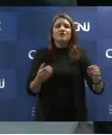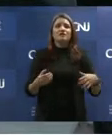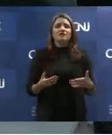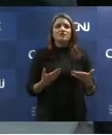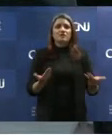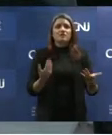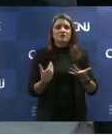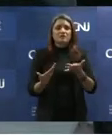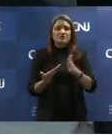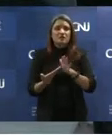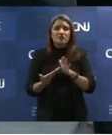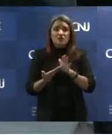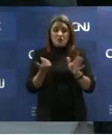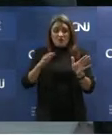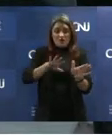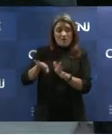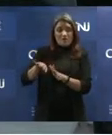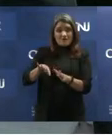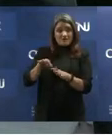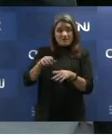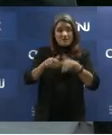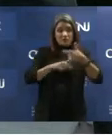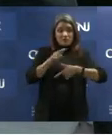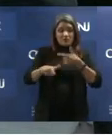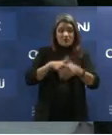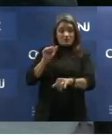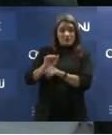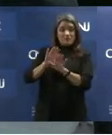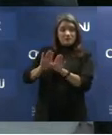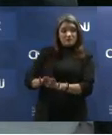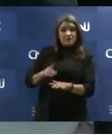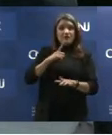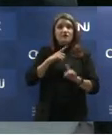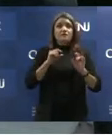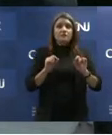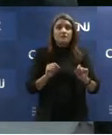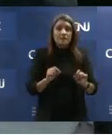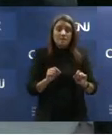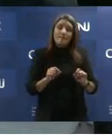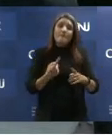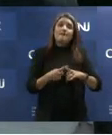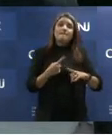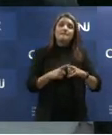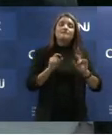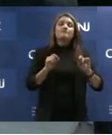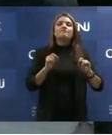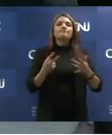devendo o tribunal aproveitá lo em outra unidade, já que tal medida privilegia o poder geral de cautela